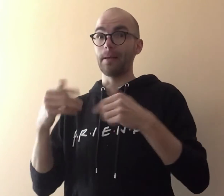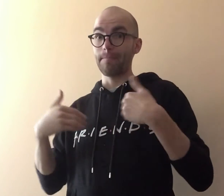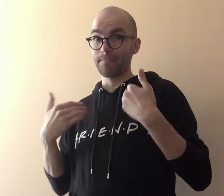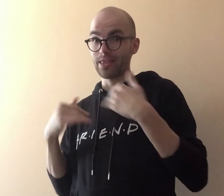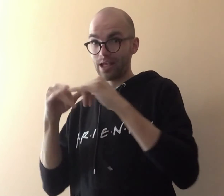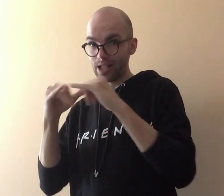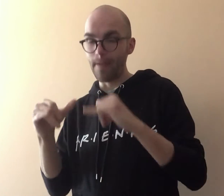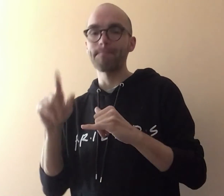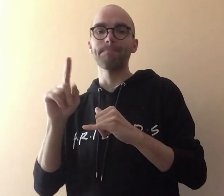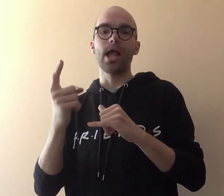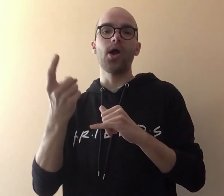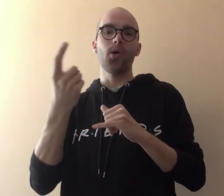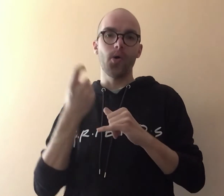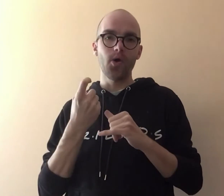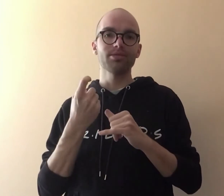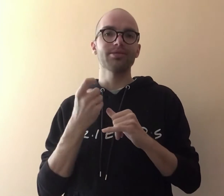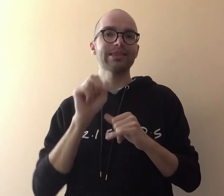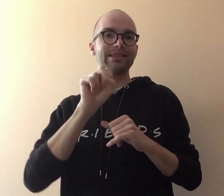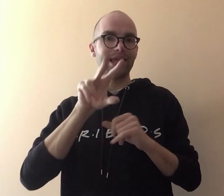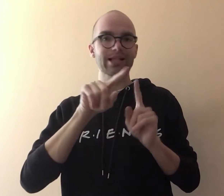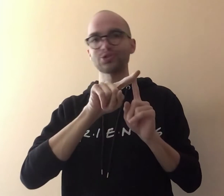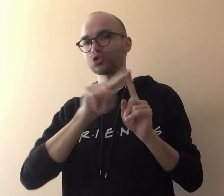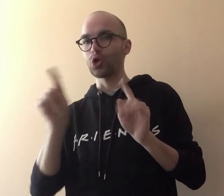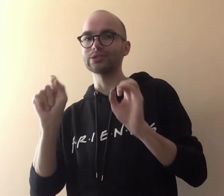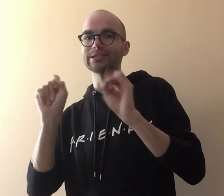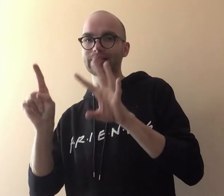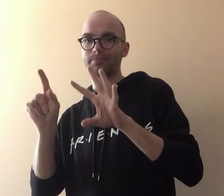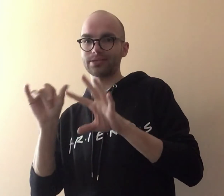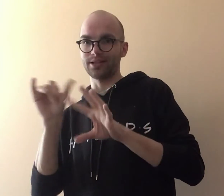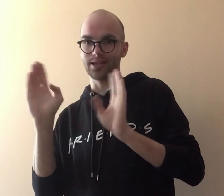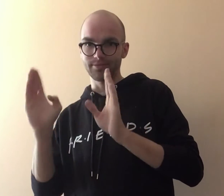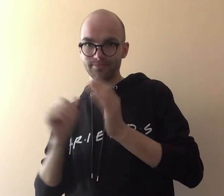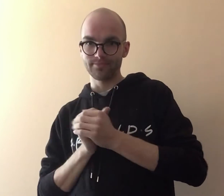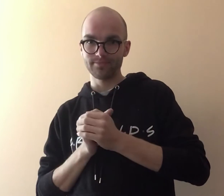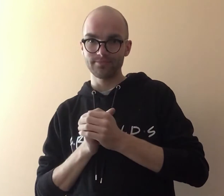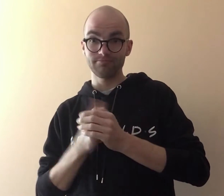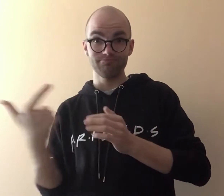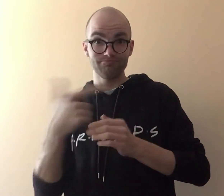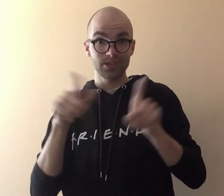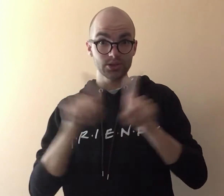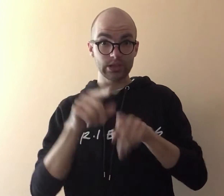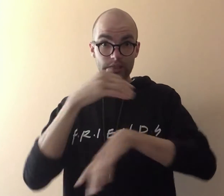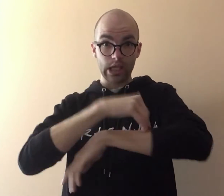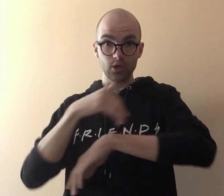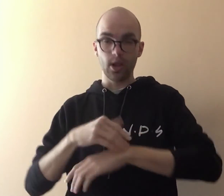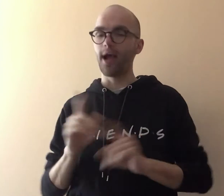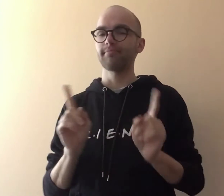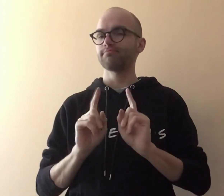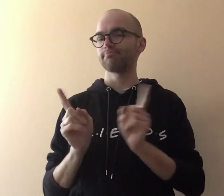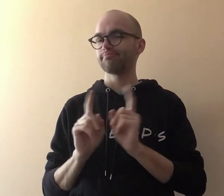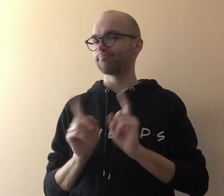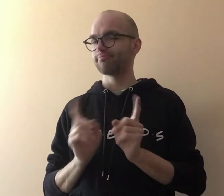kampiranje za mlade pa je za od 13 do 17 leta. Ali se bosta odvijala istočasno? Ne bosta.